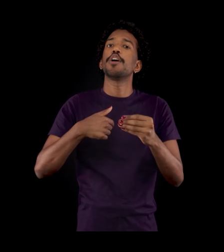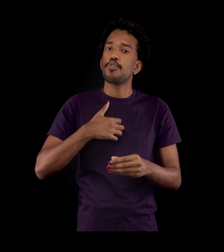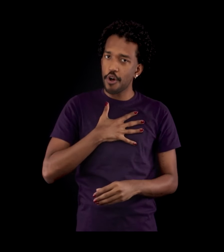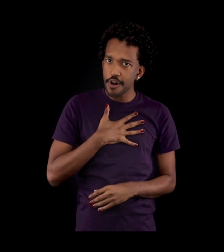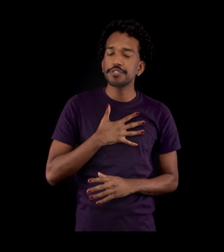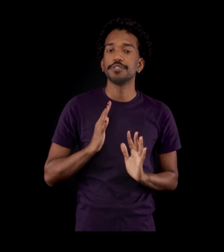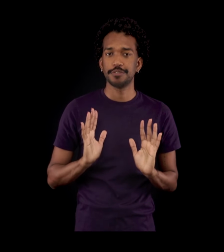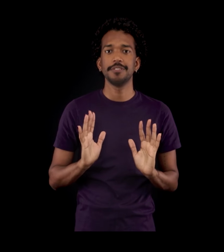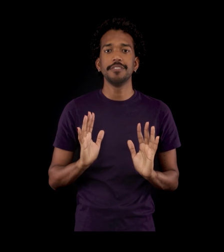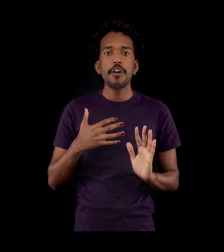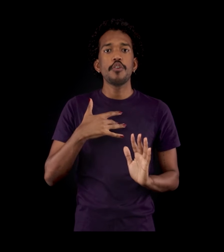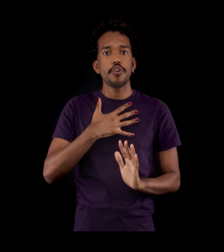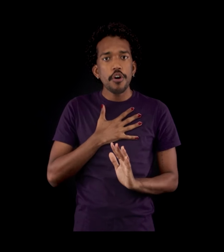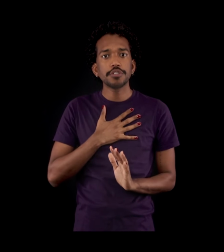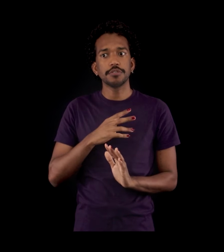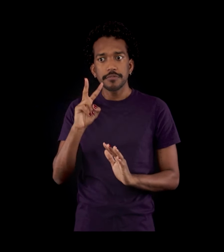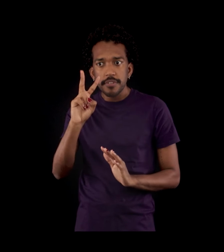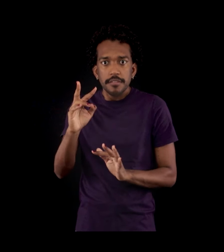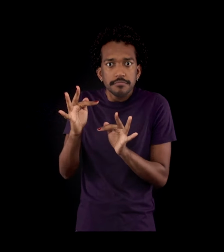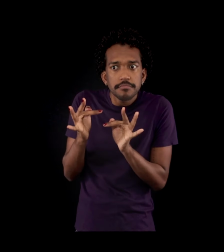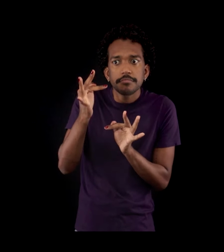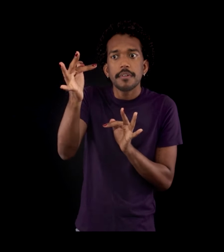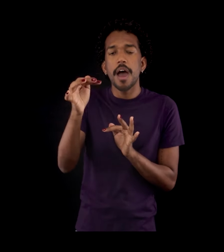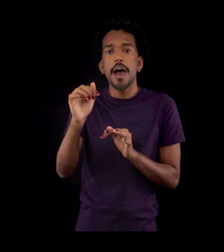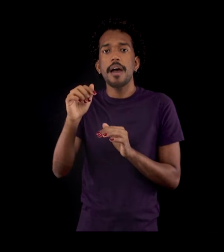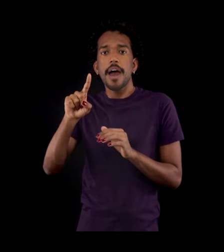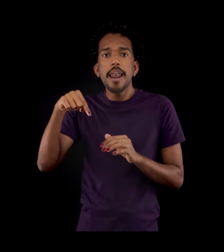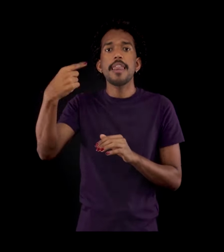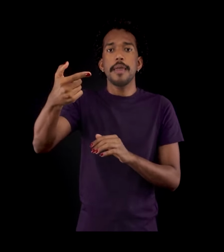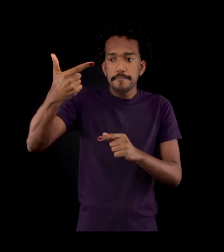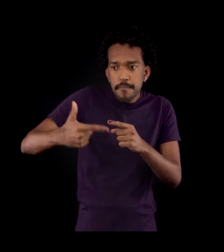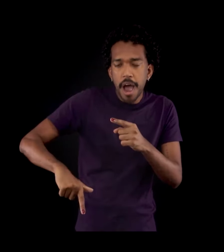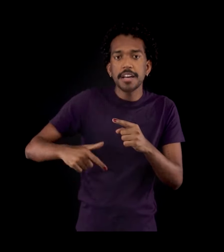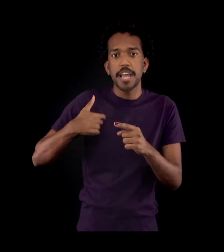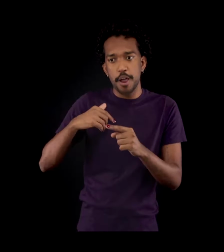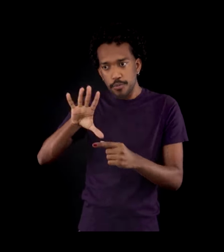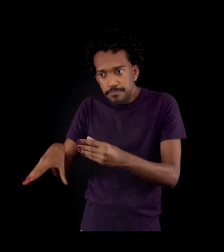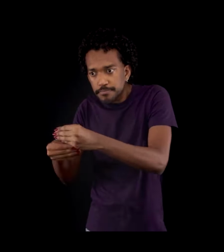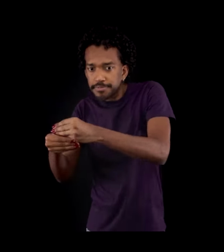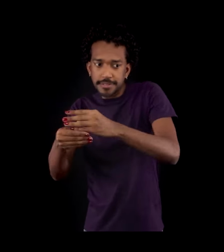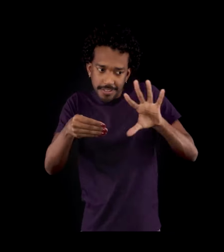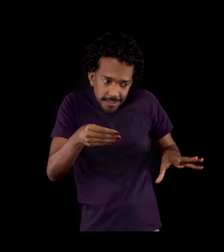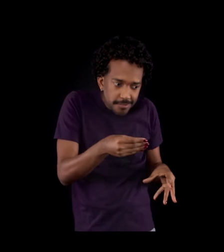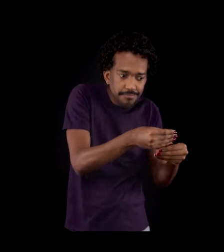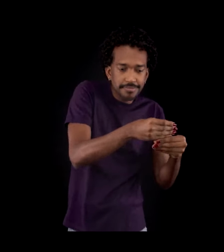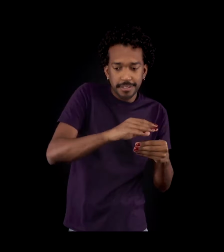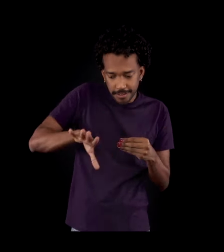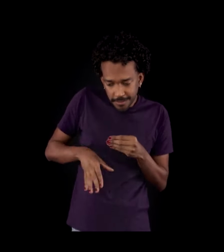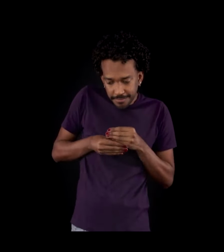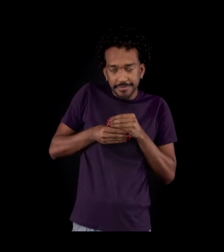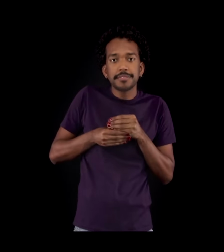Gosto de ir além. Acrescento lá e acrescento cá.